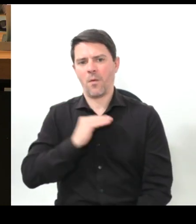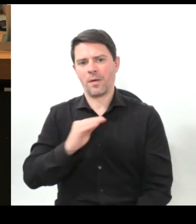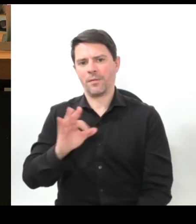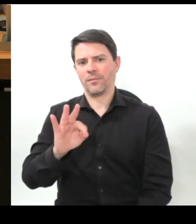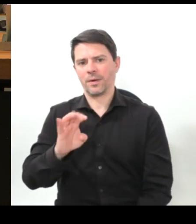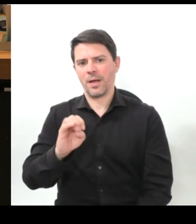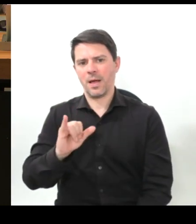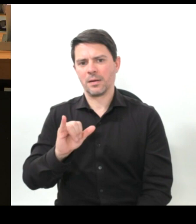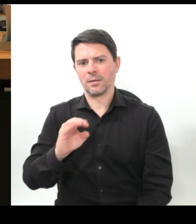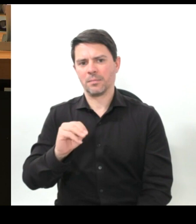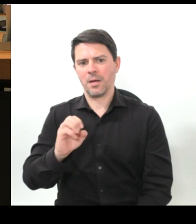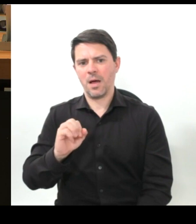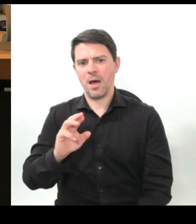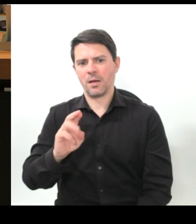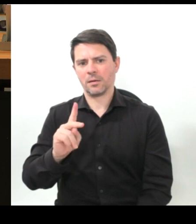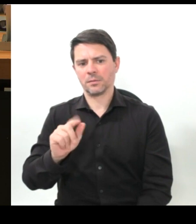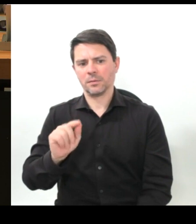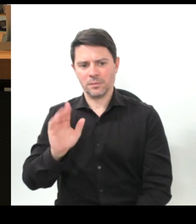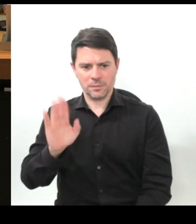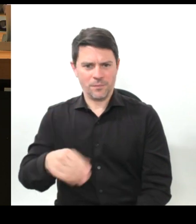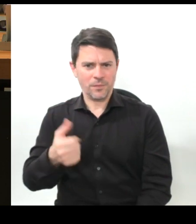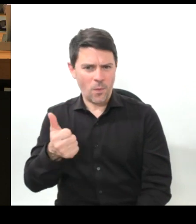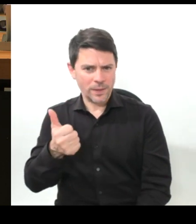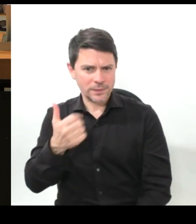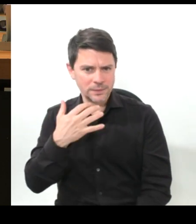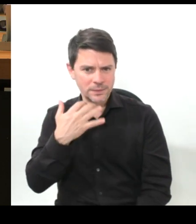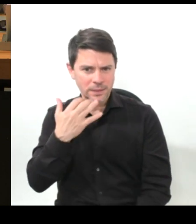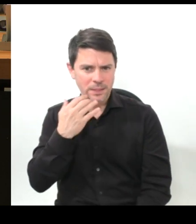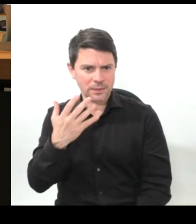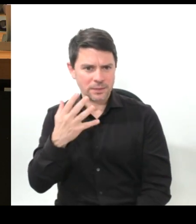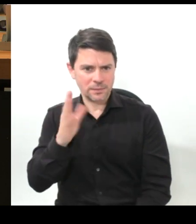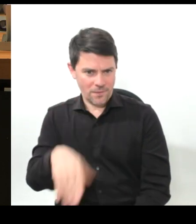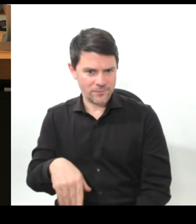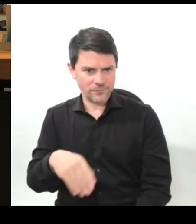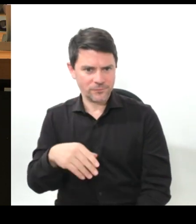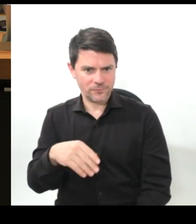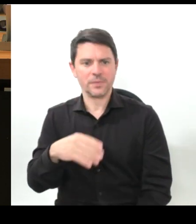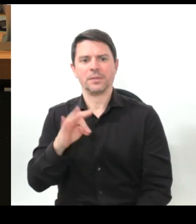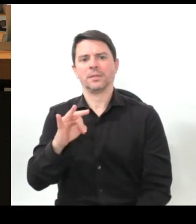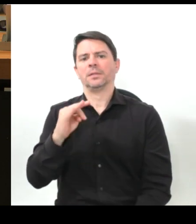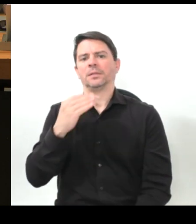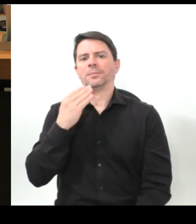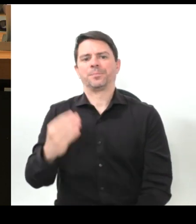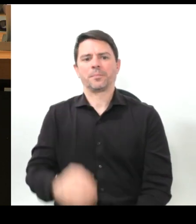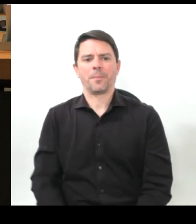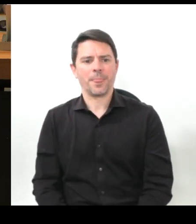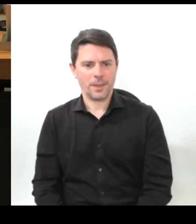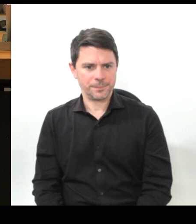die ja, vielleicht auch ein bisschen zu spät kommt. Herr Doktor Taschener, ja und Schröter.